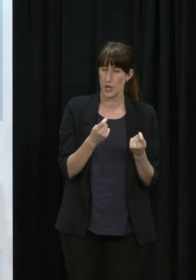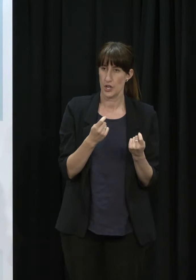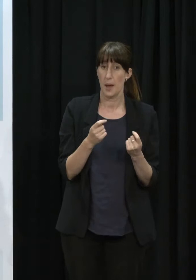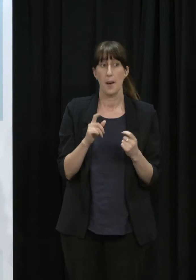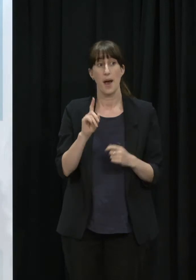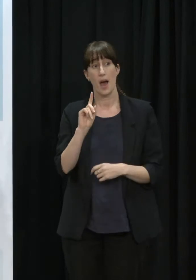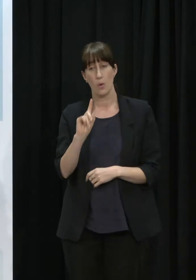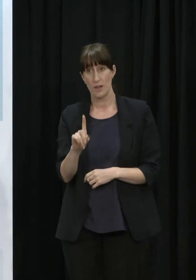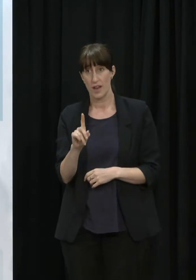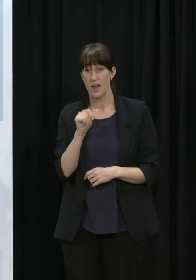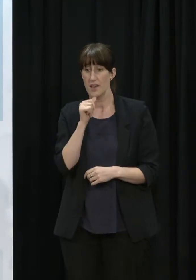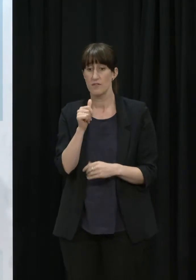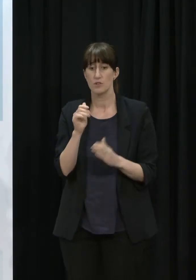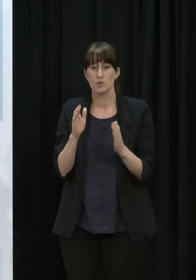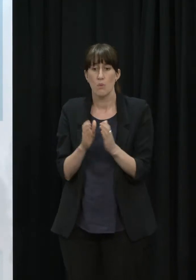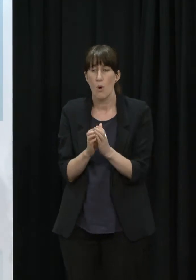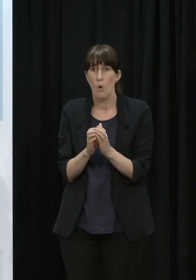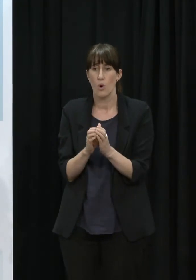reira nga whare haumanu kano